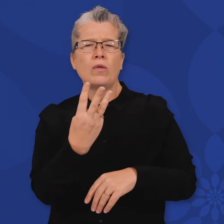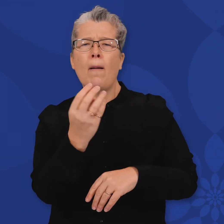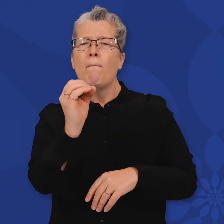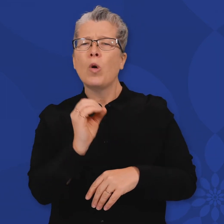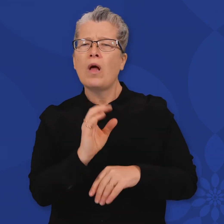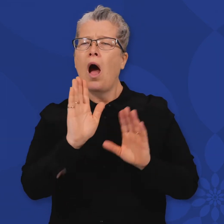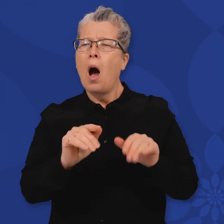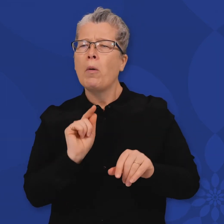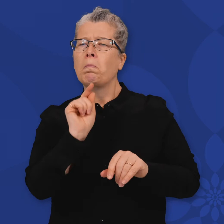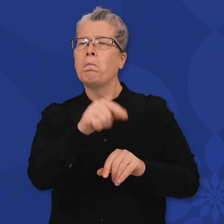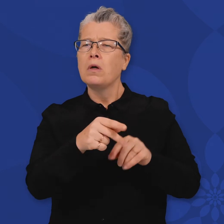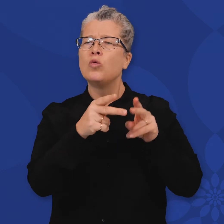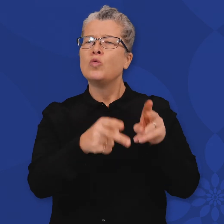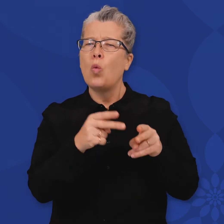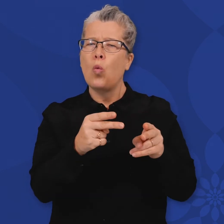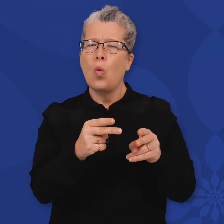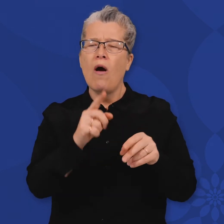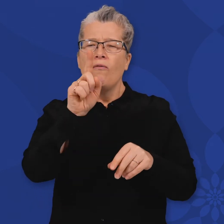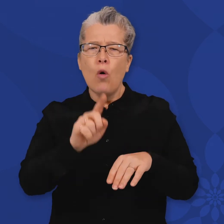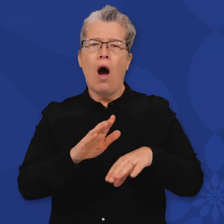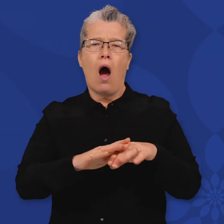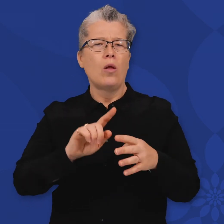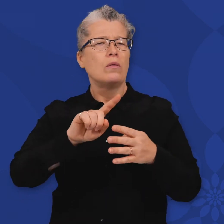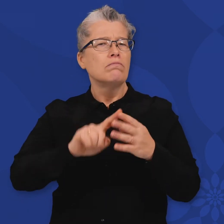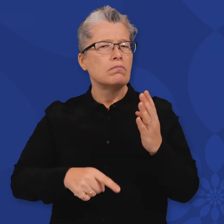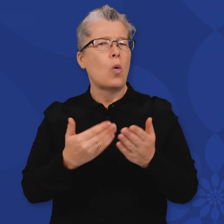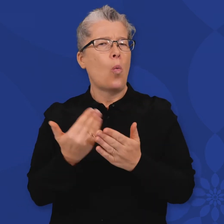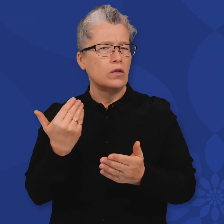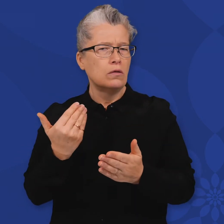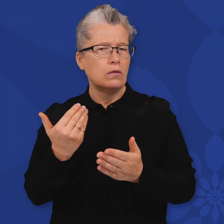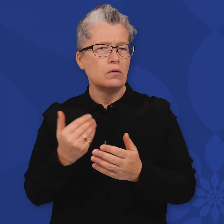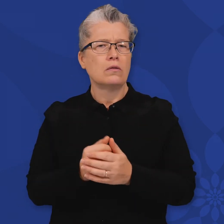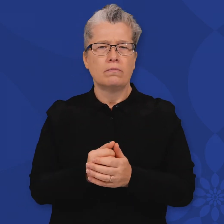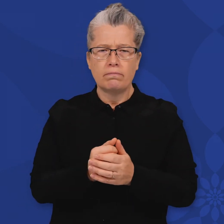den specialiserade sjukvården var på sjukhus huvudsakligen av någon annan orsak.